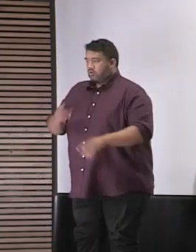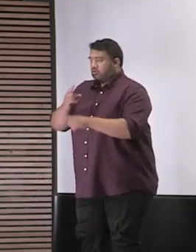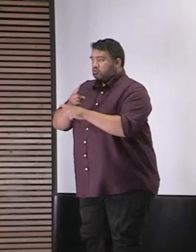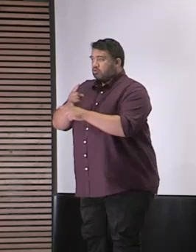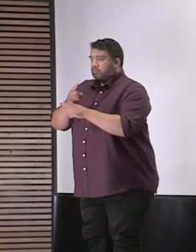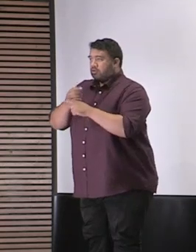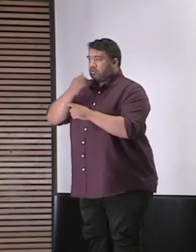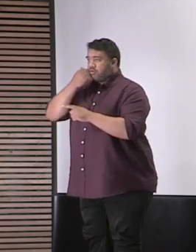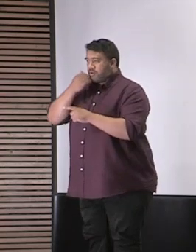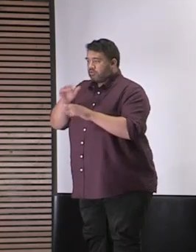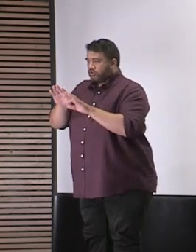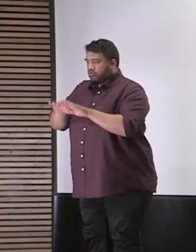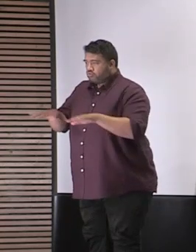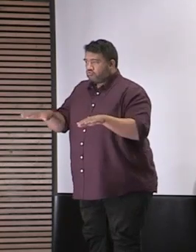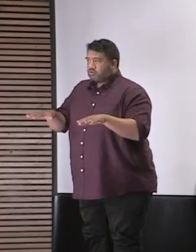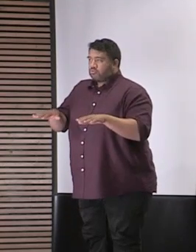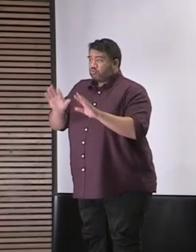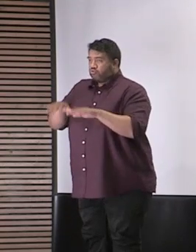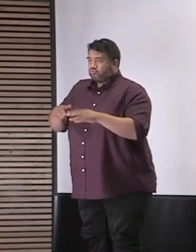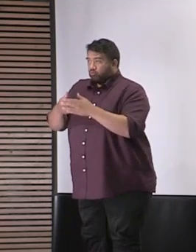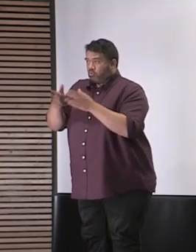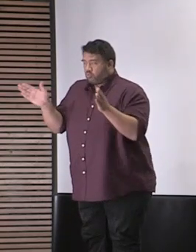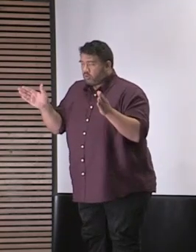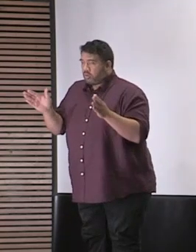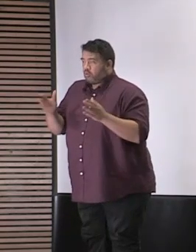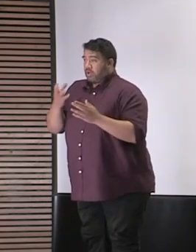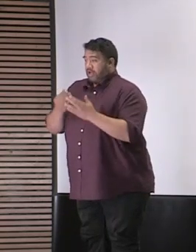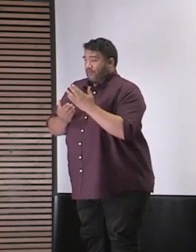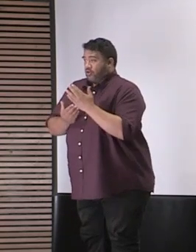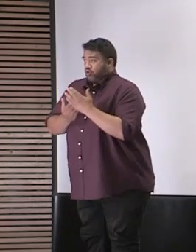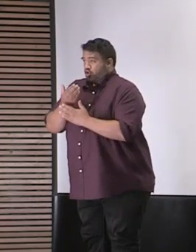están haciendo son los que no lo harían normalmente me gustan las compras, nos aseguraremos de que haya otras opciones para que ellos asegurar que las mujeres